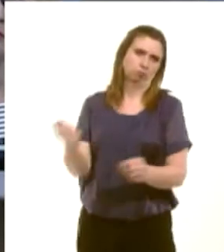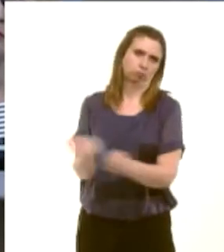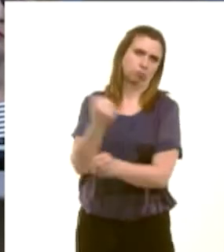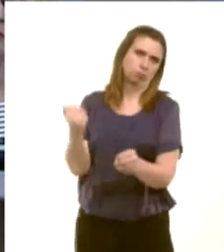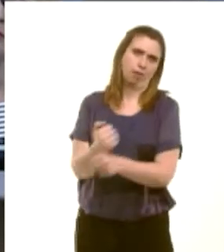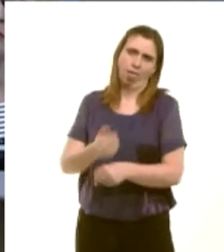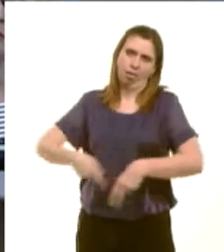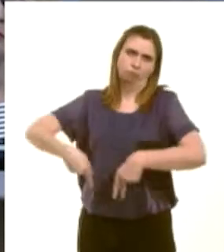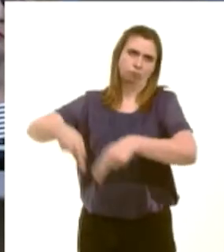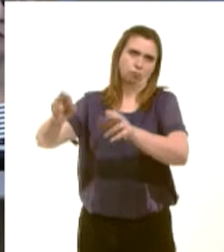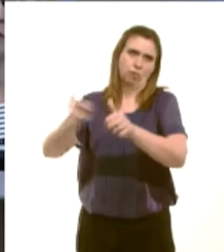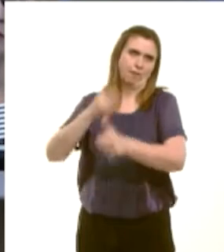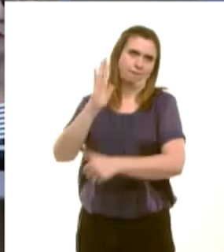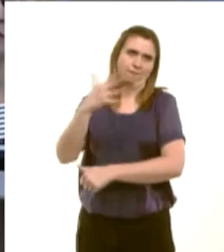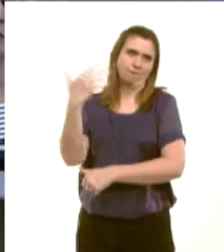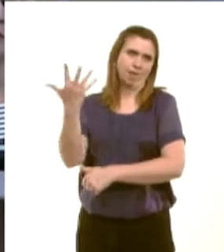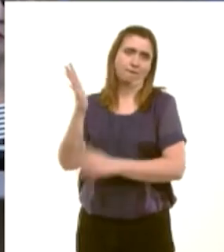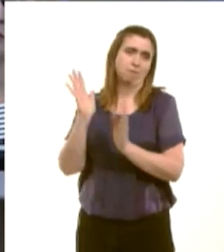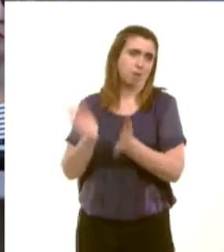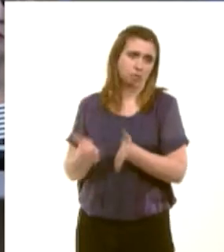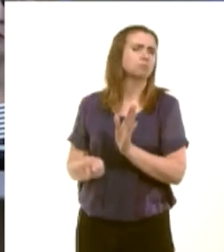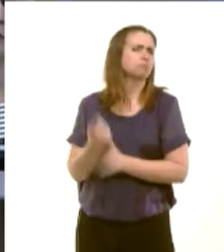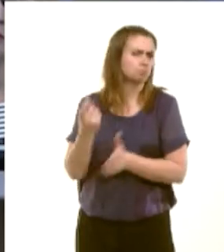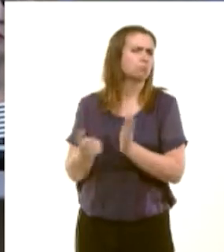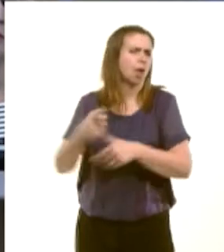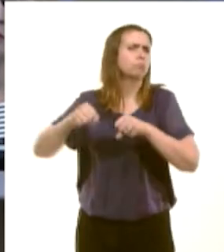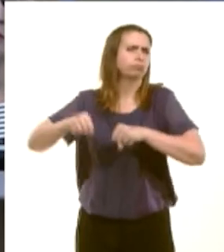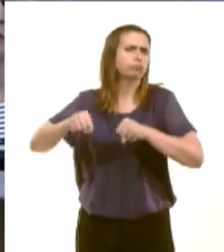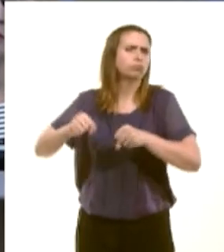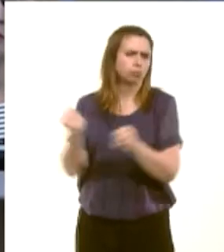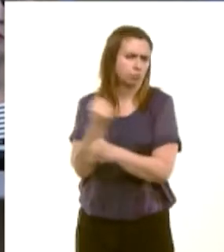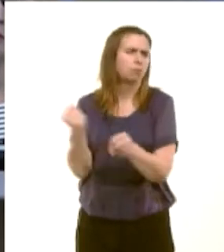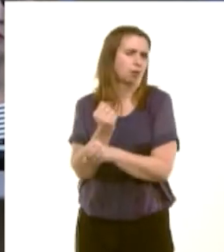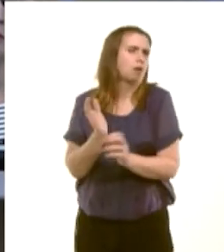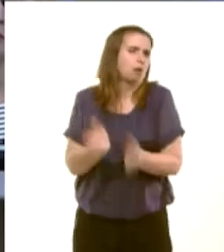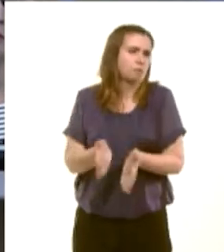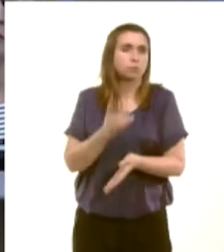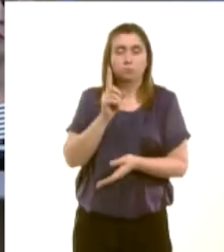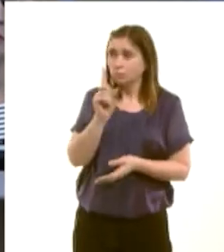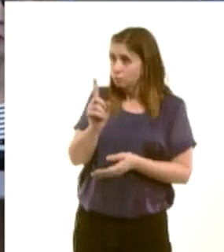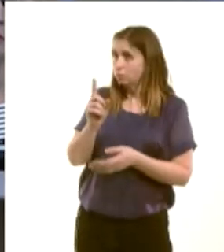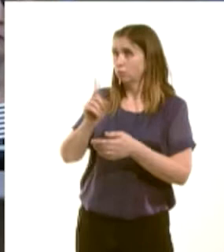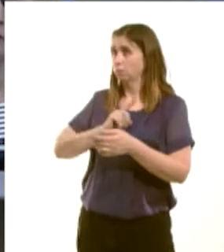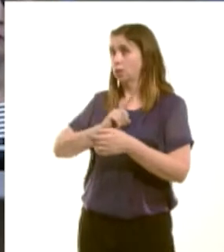a wnewch chi dderbyn fod yna oblygiadau yn hynny o beth iír trefniadau arfaethedig ar